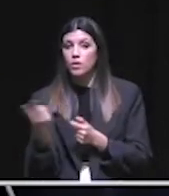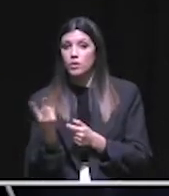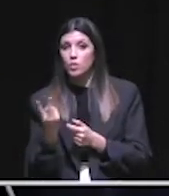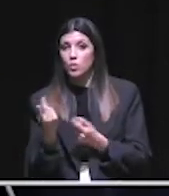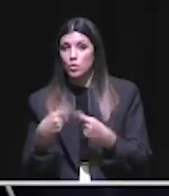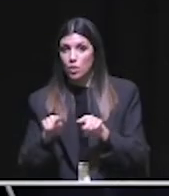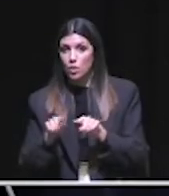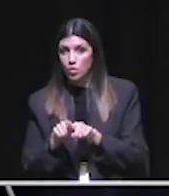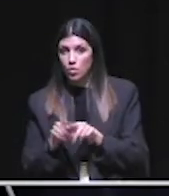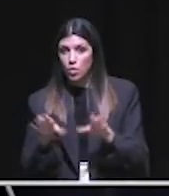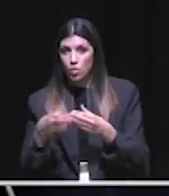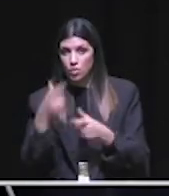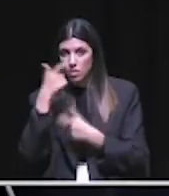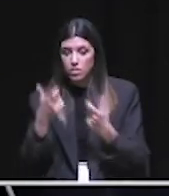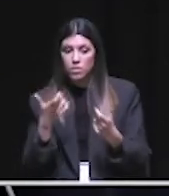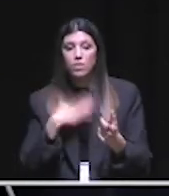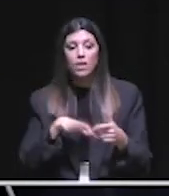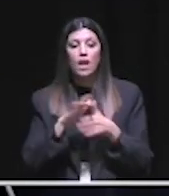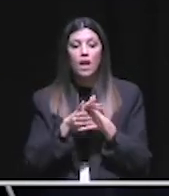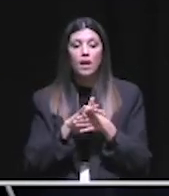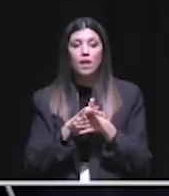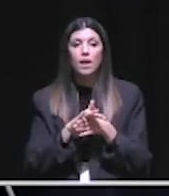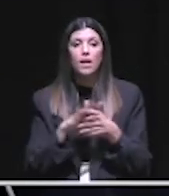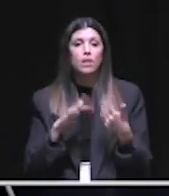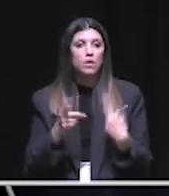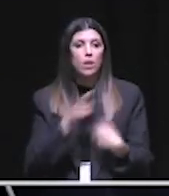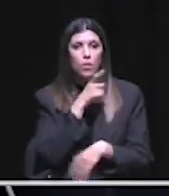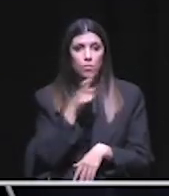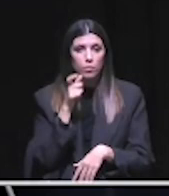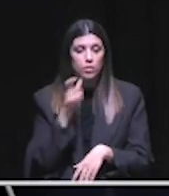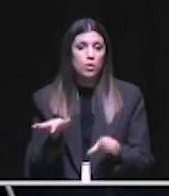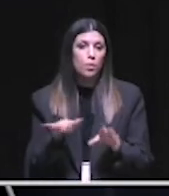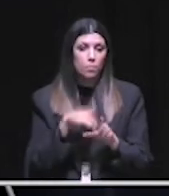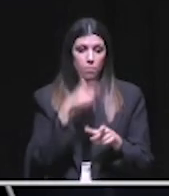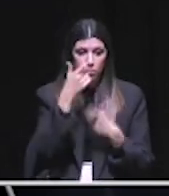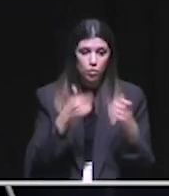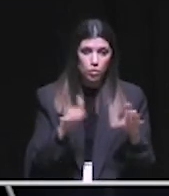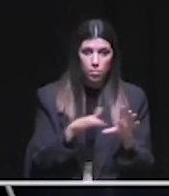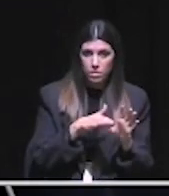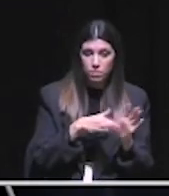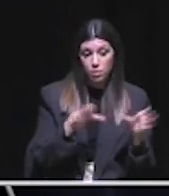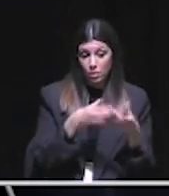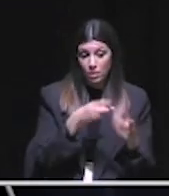quero com esta carta, acima de tudo, que a Autarquia se comprometa com os participantes deste e de outros Conselhos de Cidadãos